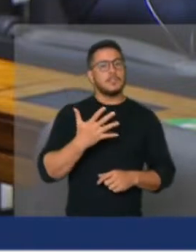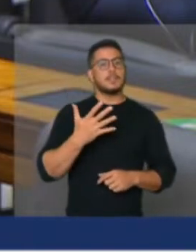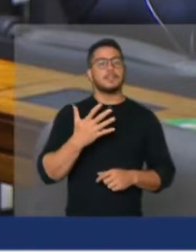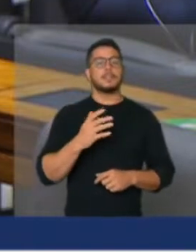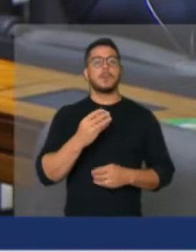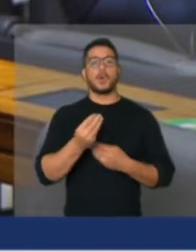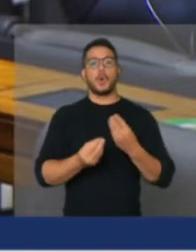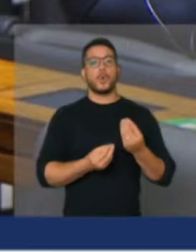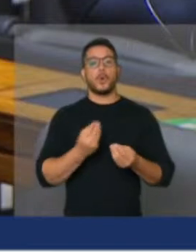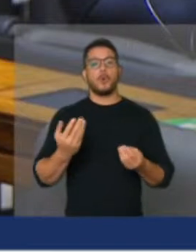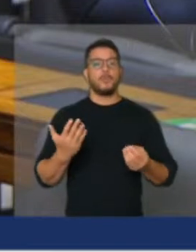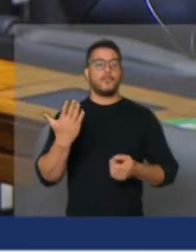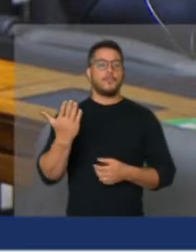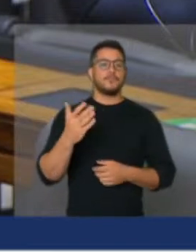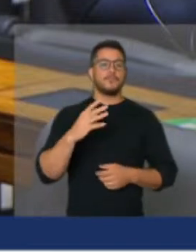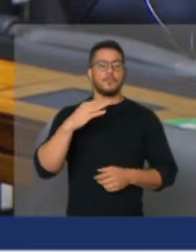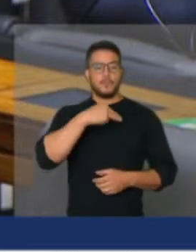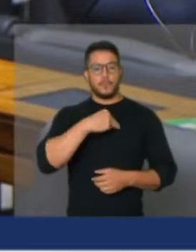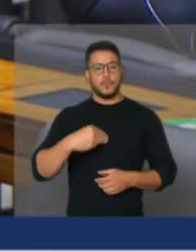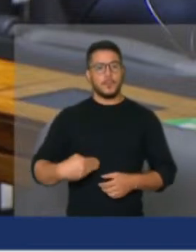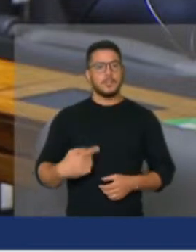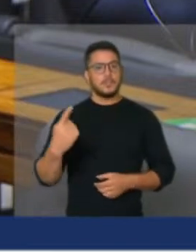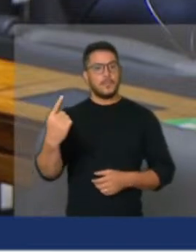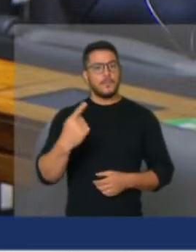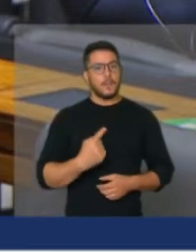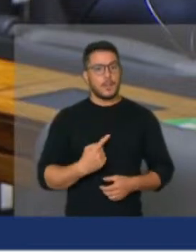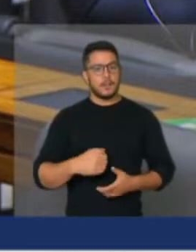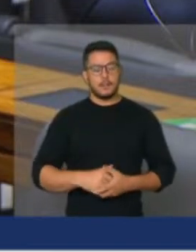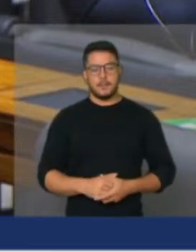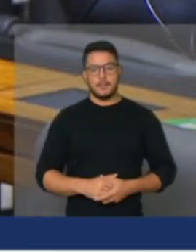MINISTRO EU AINDA SALIENTO QUE SE O MINISTRO VIER POR REQUERIMENTO DE CONVOCAÇÃ